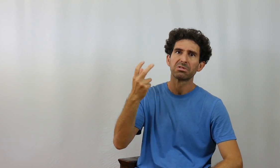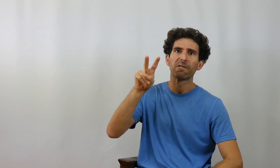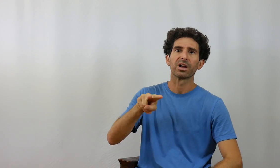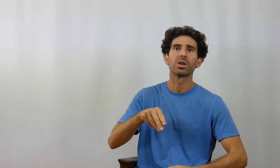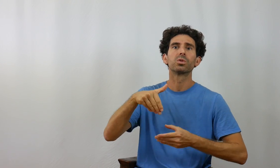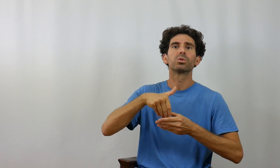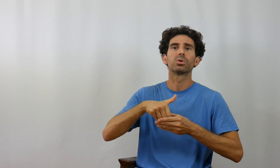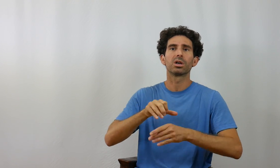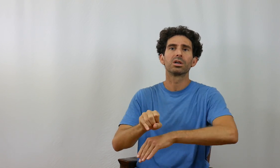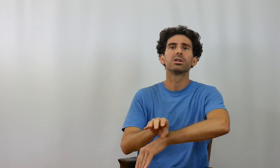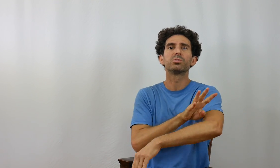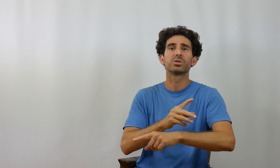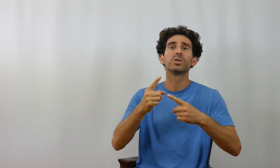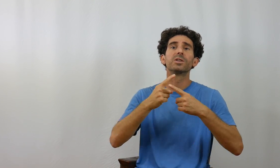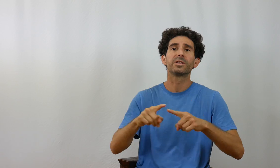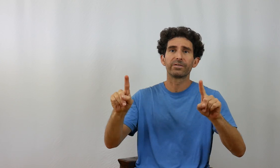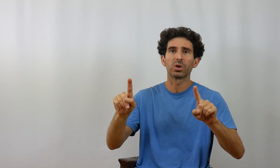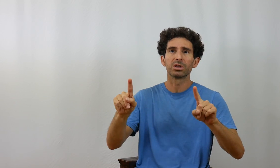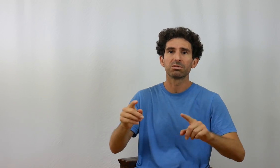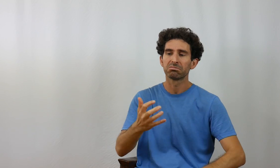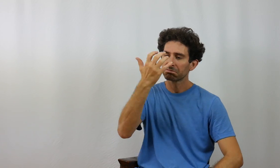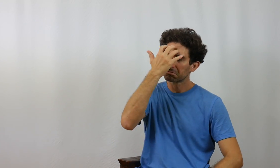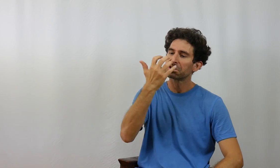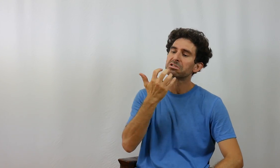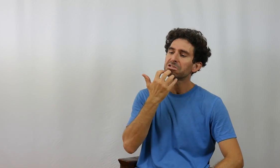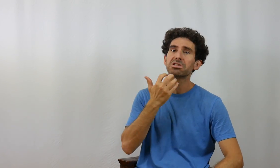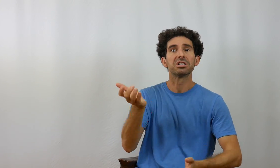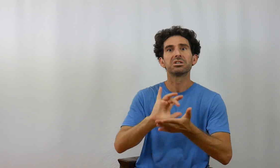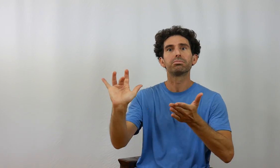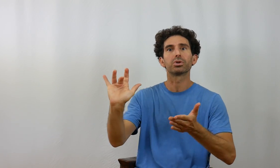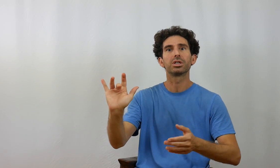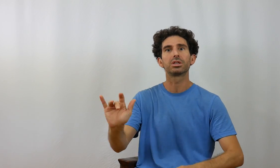En vrai, elle ressent des émotions différentes. Sa tristesse est hypocrite.